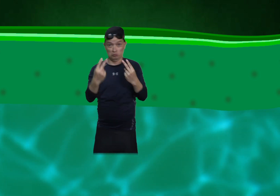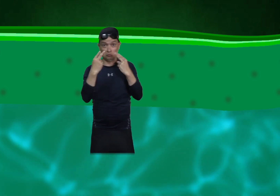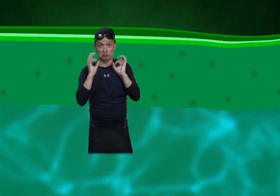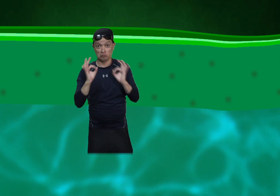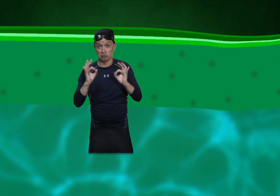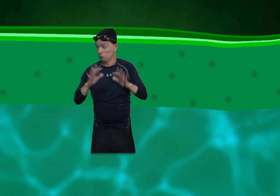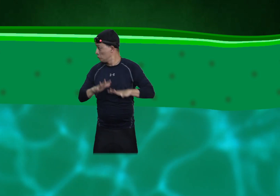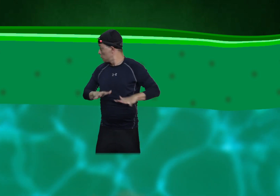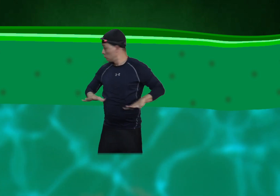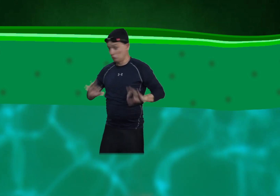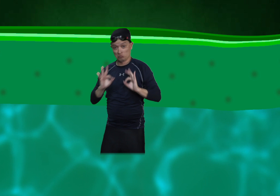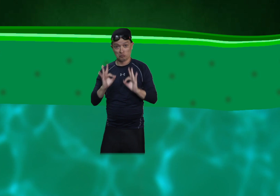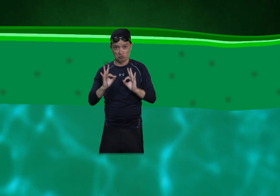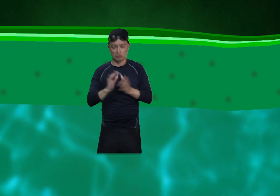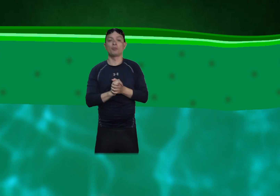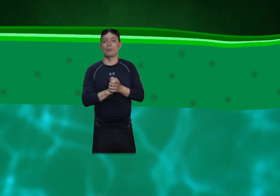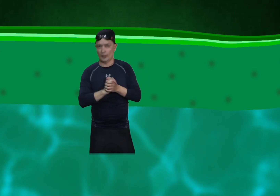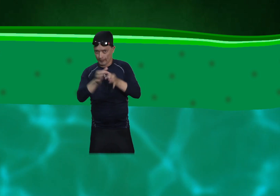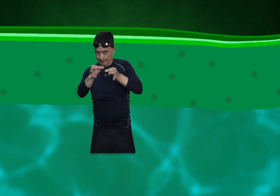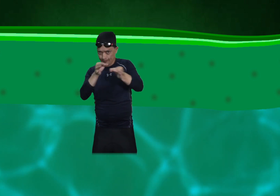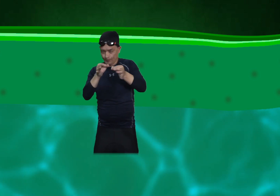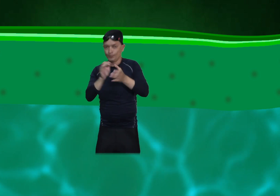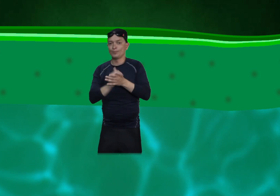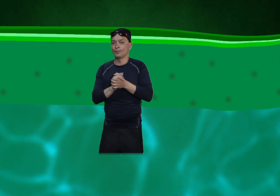Ahora sí, ¿me ven mejor? Bien, les voy a explicar.